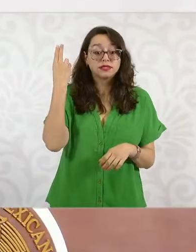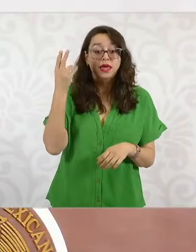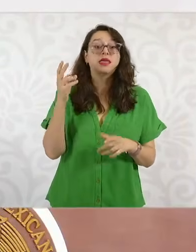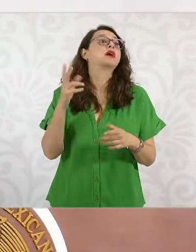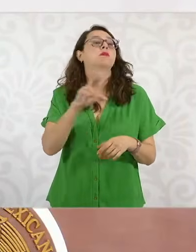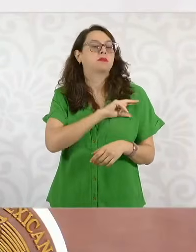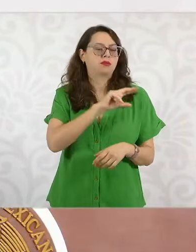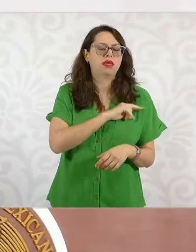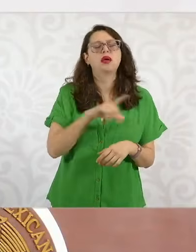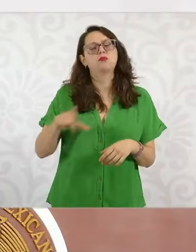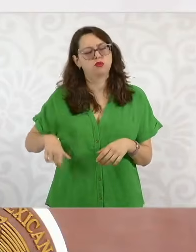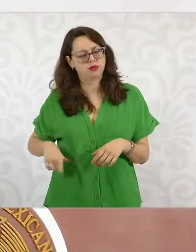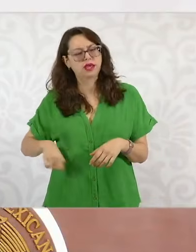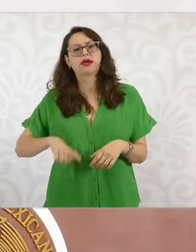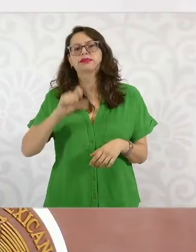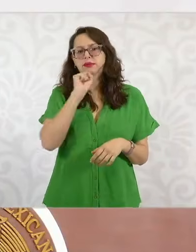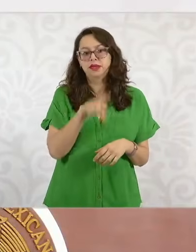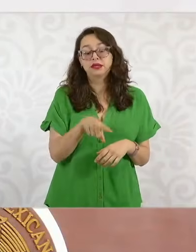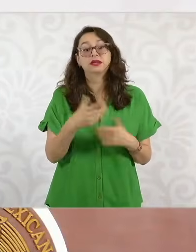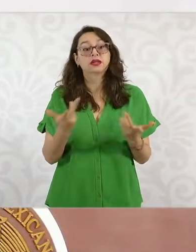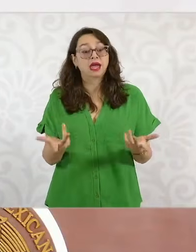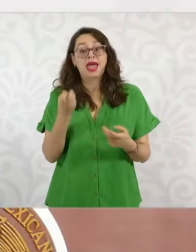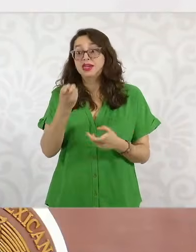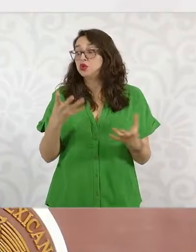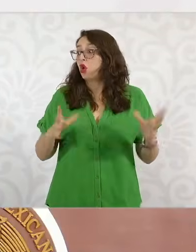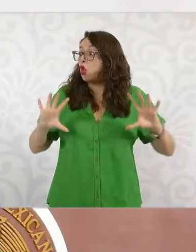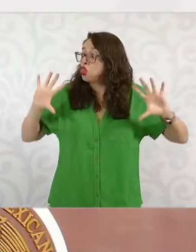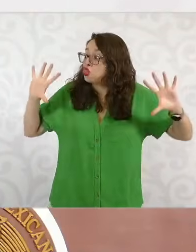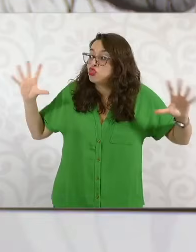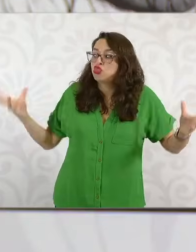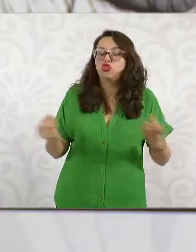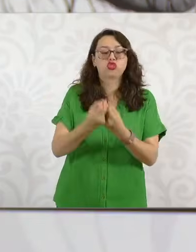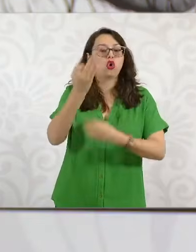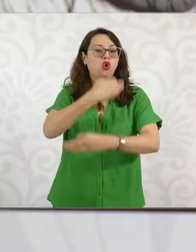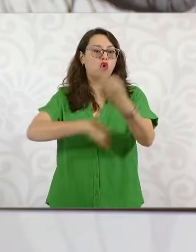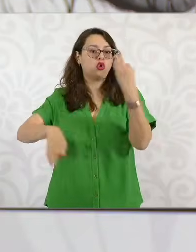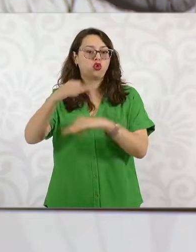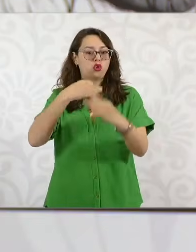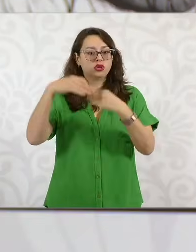privadas. Entonces, se trata de que todo ese desarrollo científico también genere